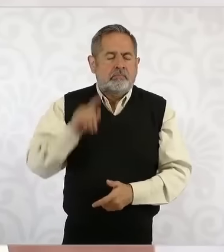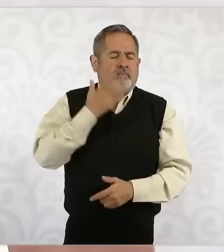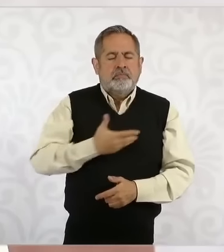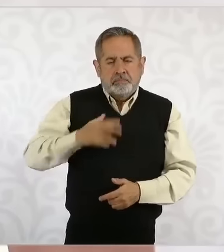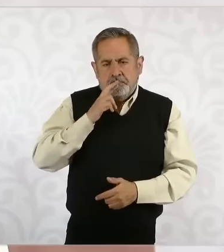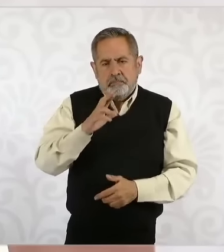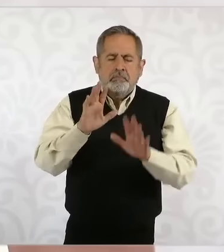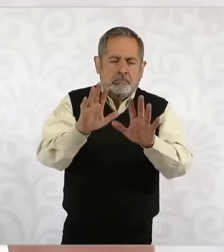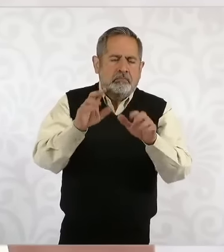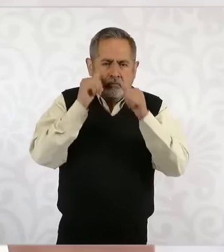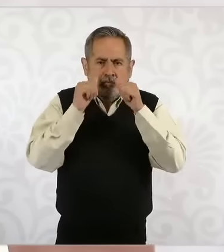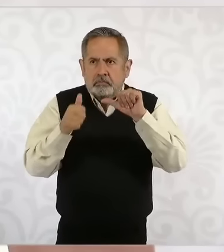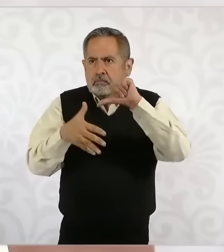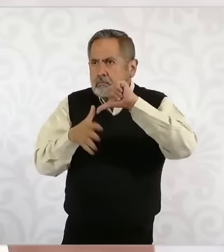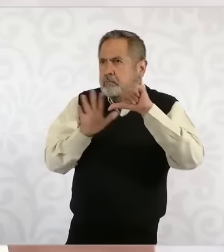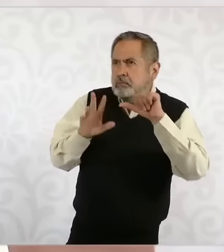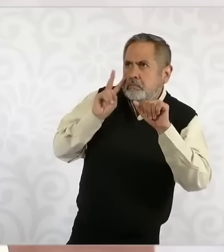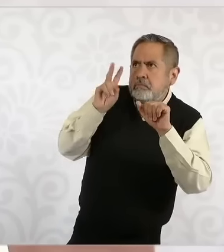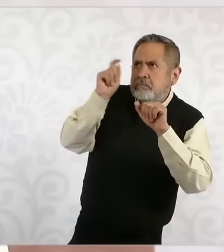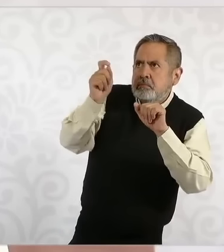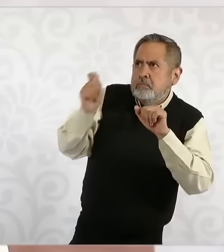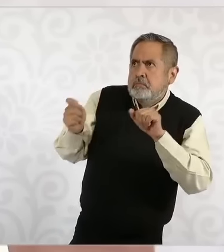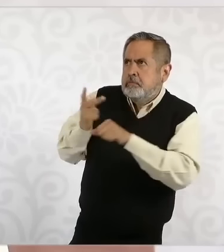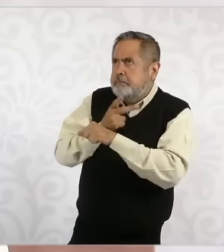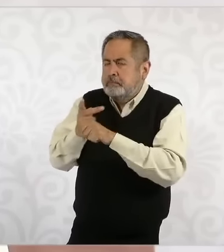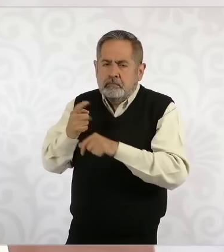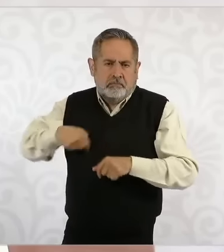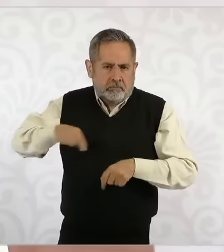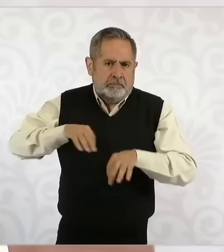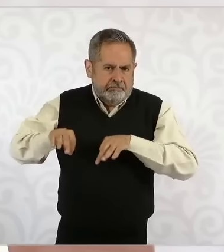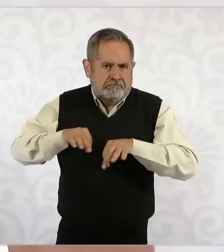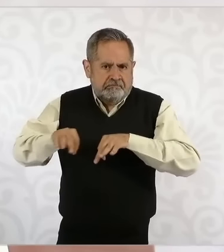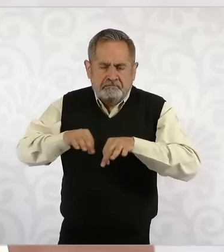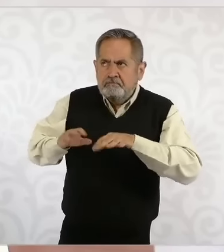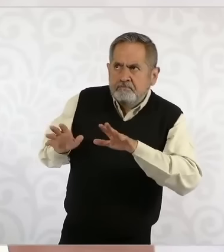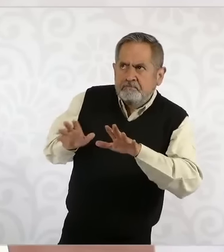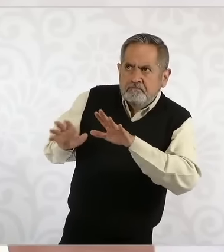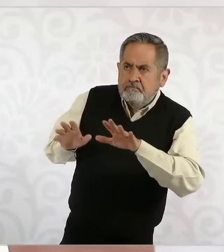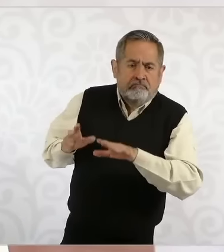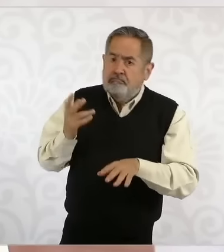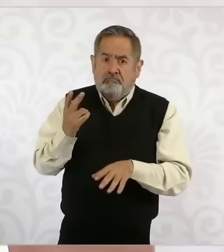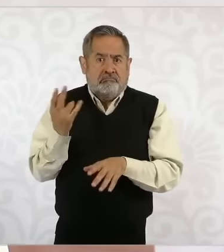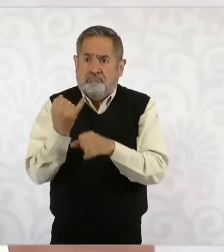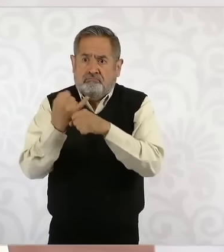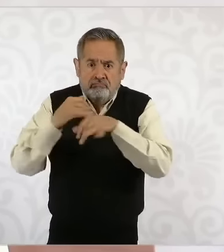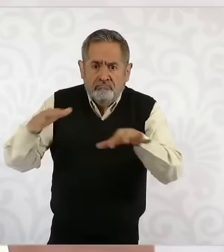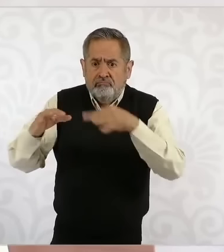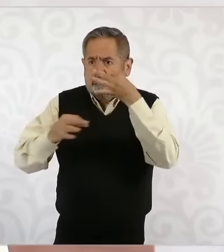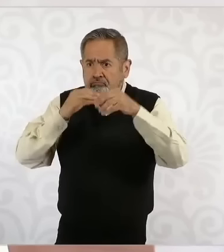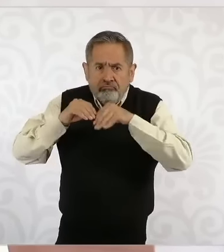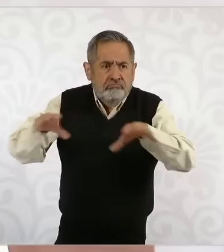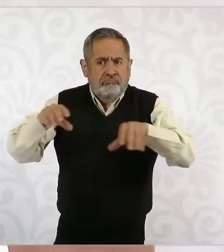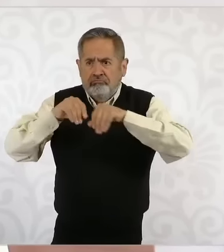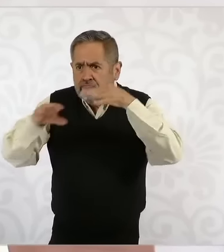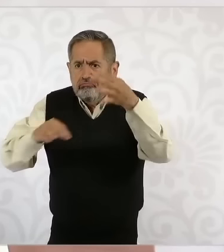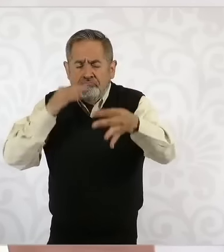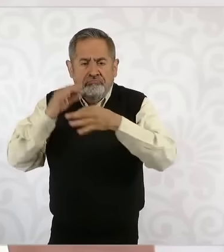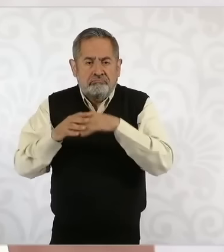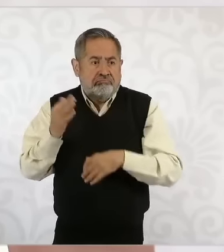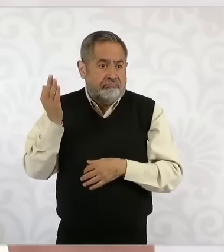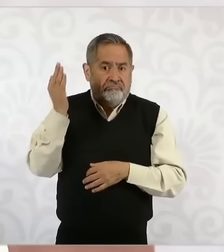otros lugares y trabajar muy fuerte para informar, no defraudar y seguir cumpliéndole al pueblo.